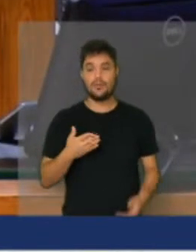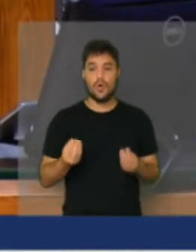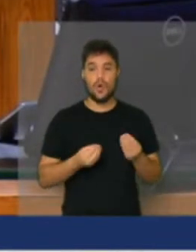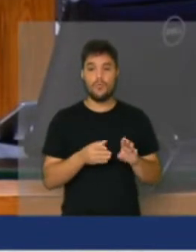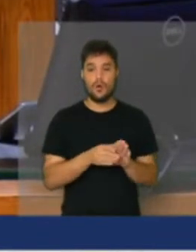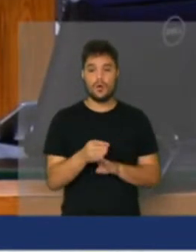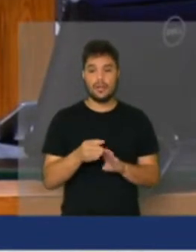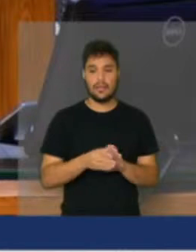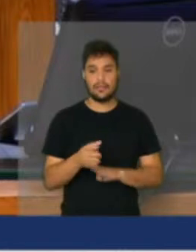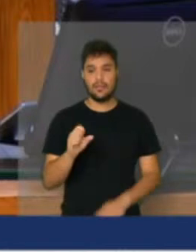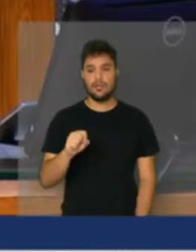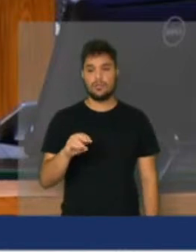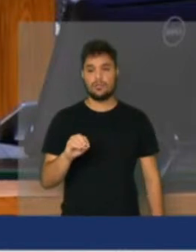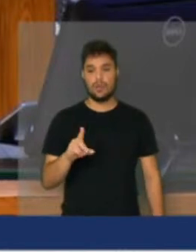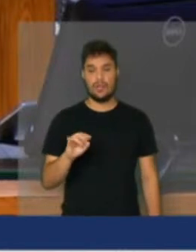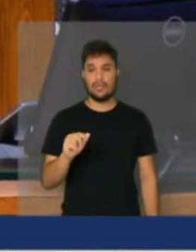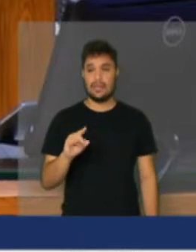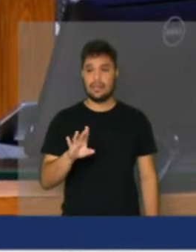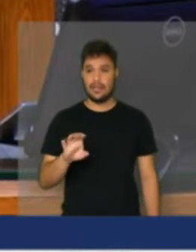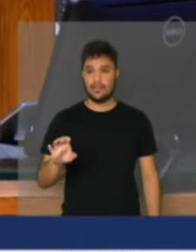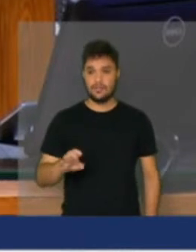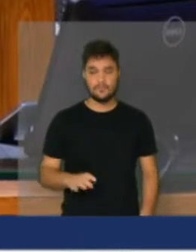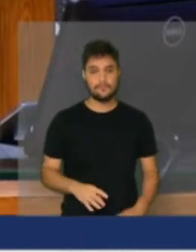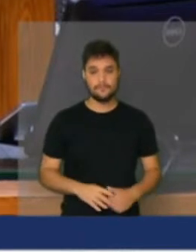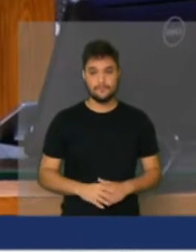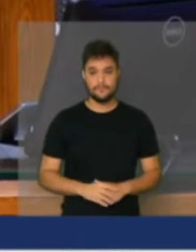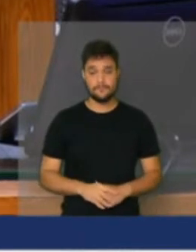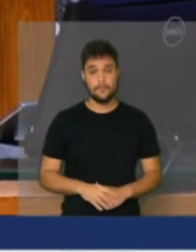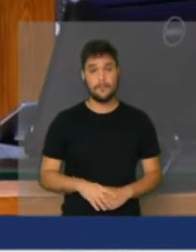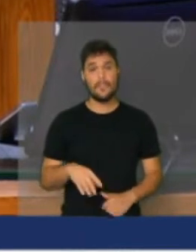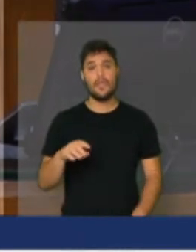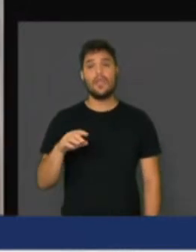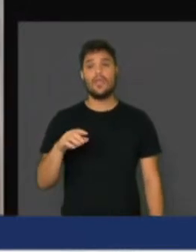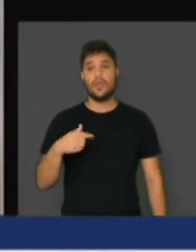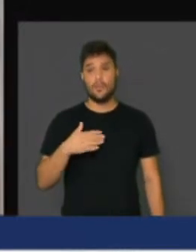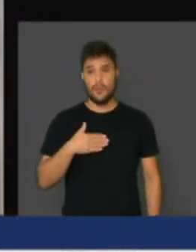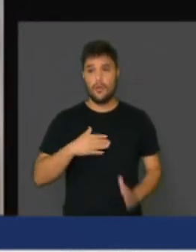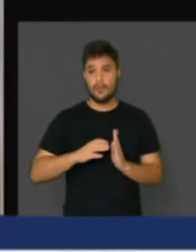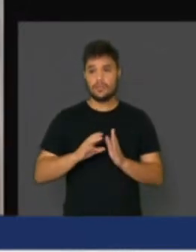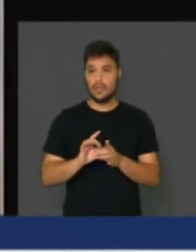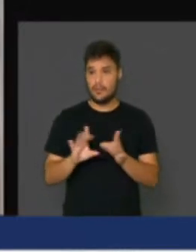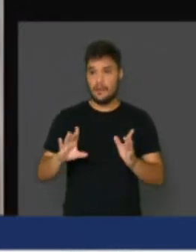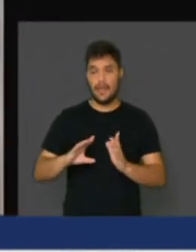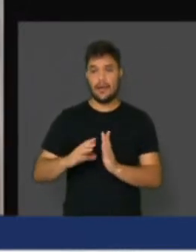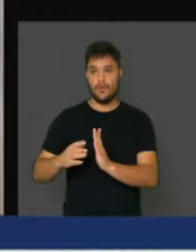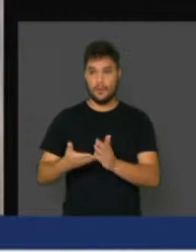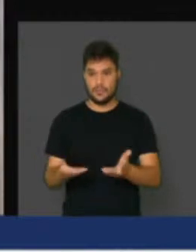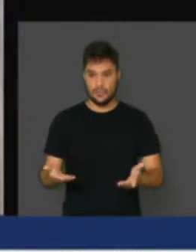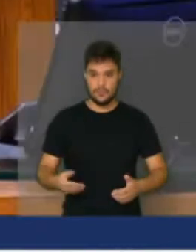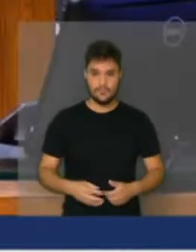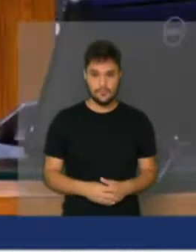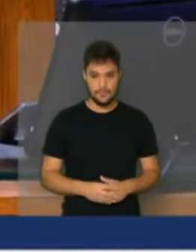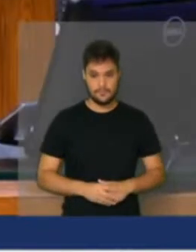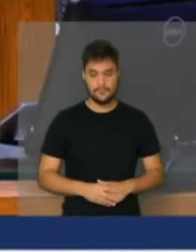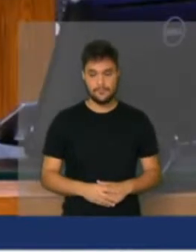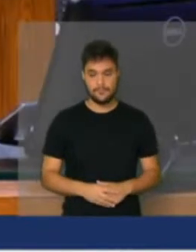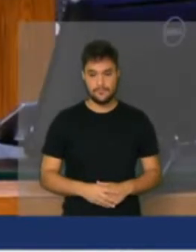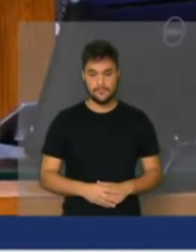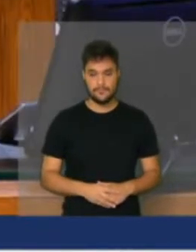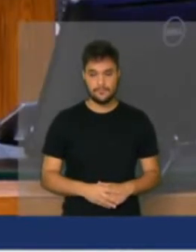ORIENTA O SOLIDARIEDADE... -- [DEPUTADO]: SENHOR PRESIDENTE, O SOLIDARIEDADE LIBERA A BANCADA. [PRESIDENTE]: OBRIGADO DEPUTADO, COMO ORIENTA O PSC. -- [DEPUTADO]: PSC